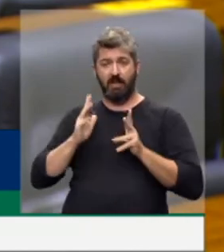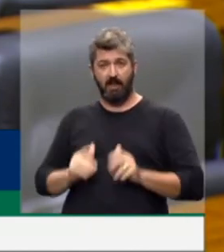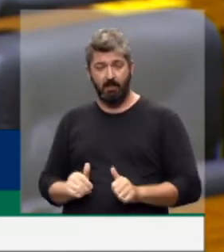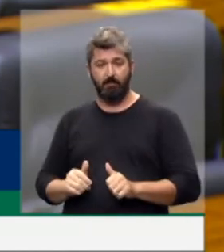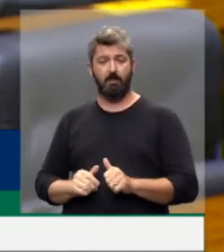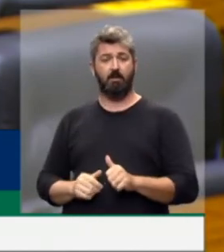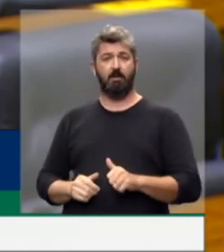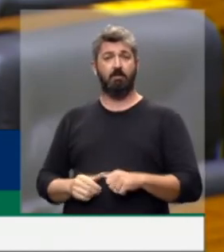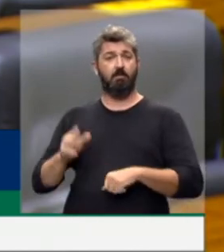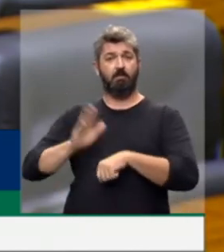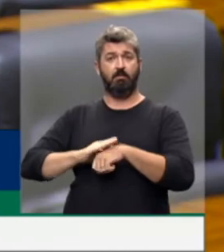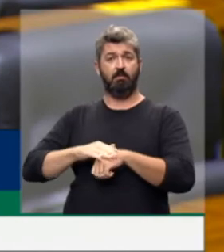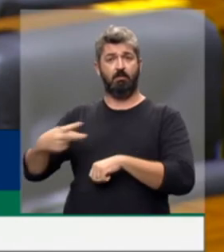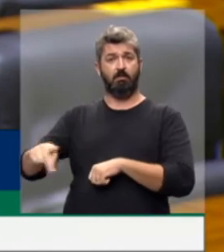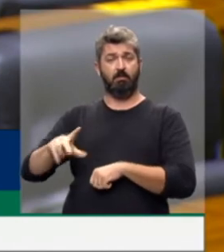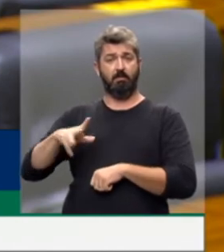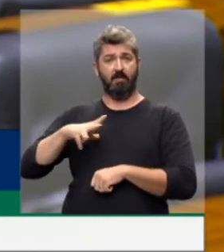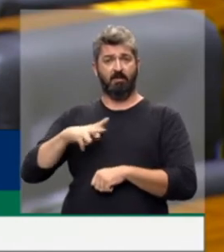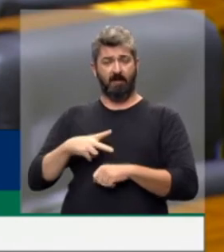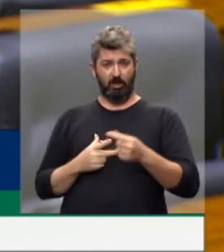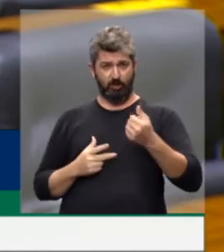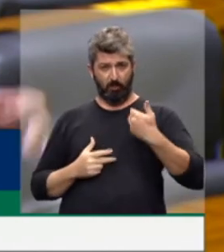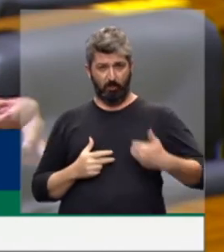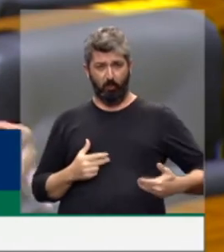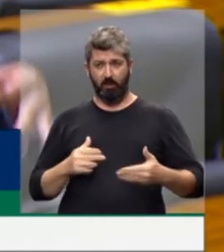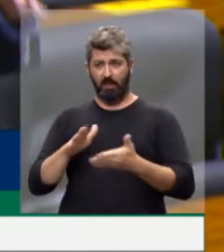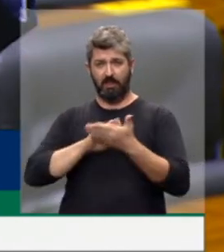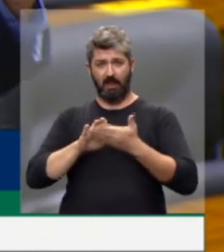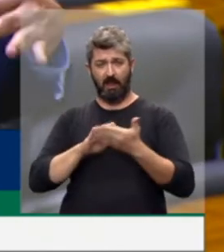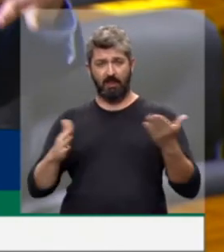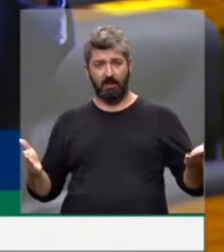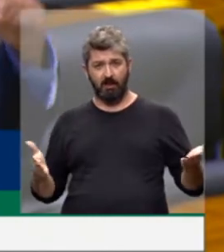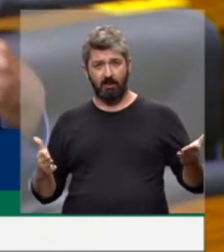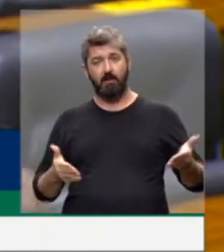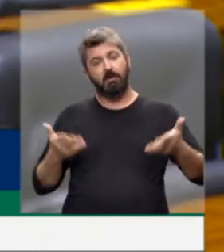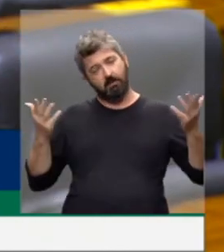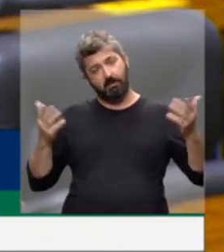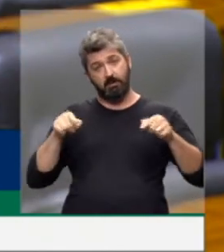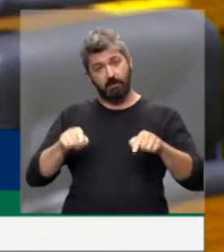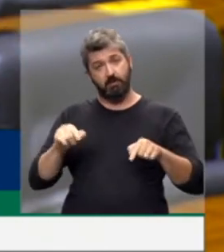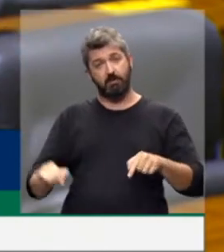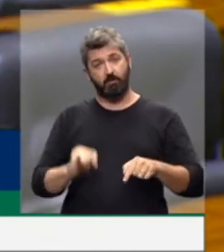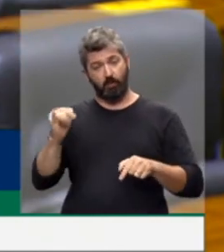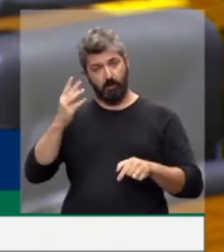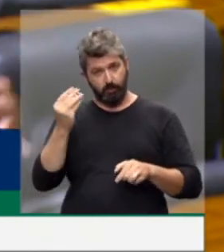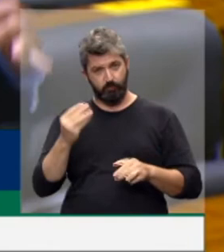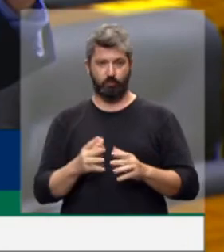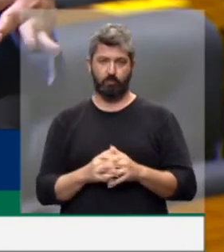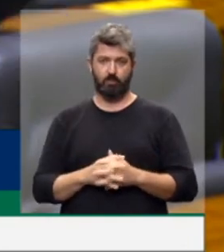SE FOSSE PARA CONSTRUIR A NOVA BELO MONTE NÃO TERIA DINHEIRO, OS RECURSOS QUE ESTARIAM SENDO INVESTIDOS NA PRODUÇÃO DA ENERGIA LIMPA